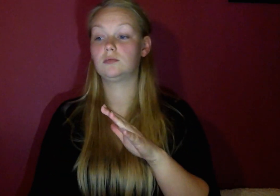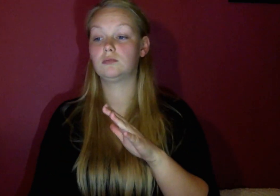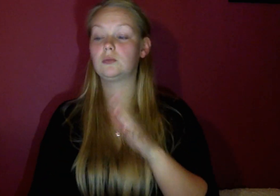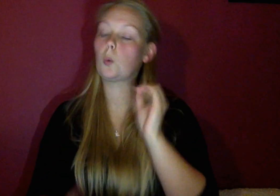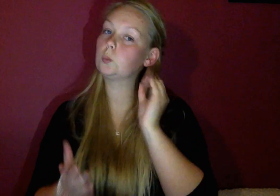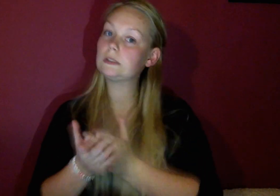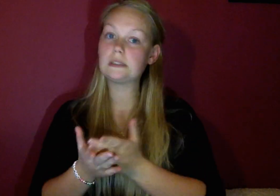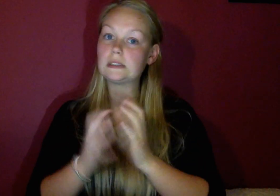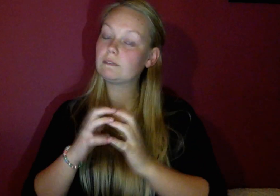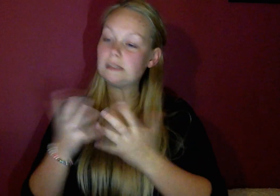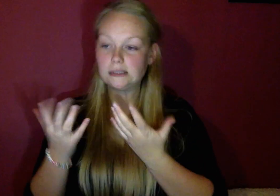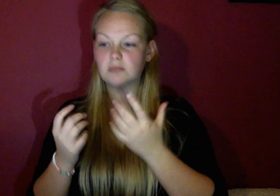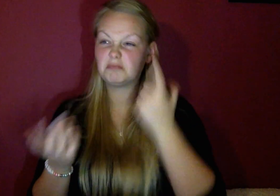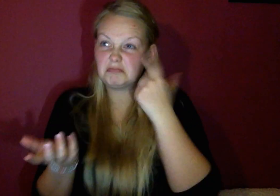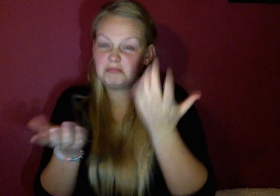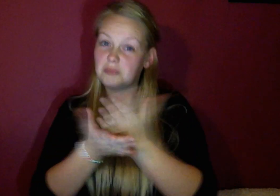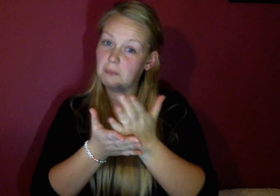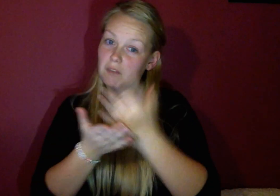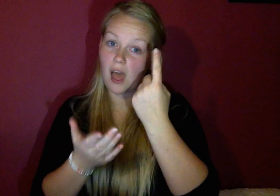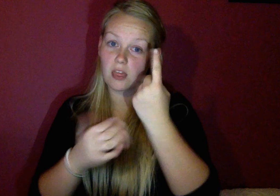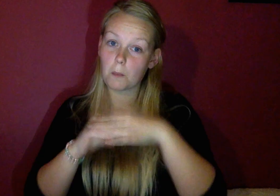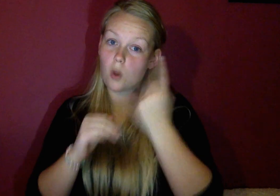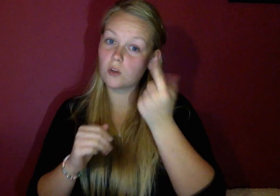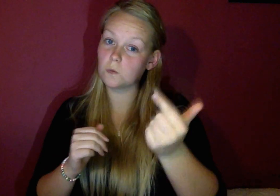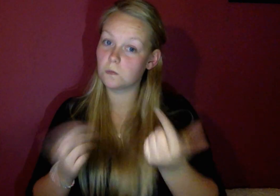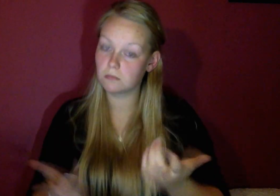Audionomen: "Jag är osäker på siffra. Men tror det kan ligga på ett på tusen."